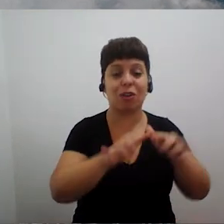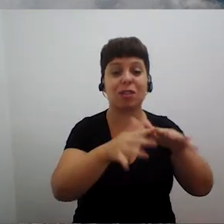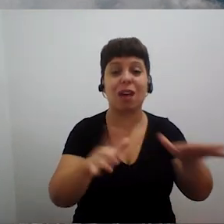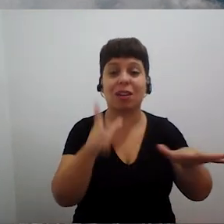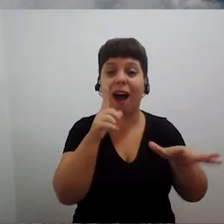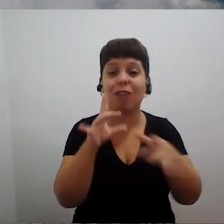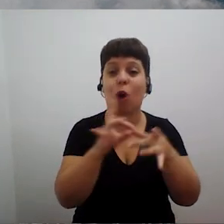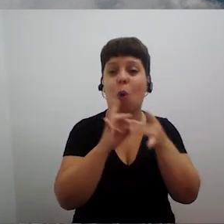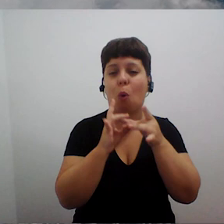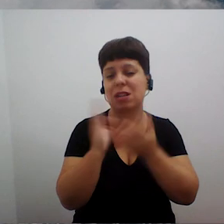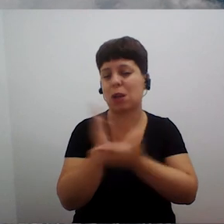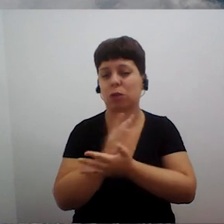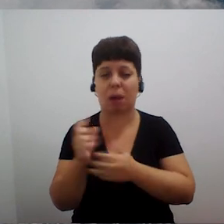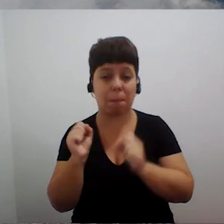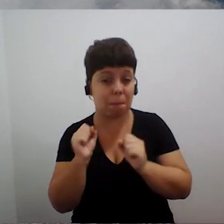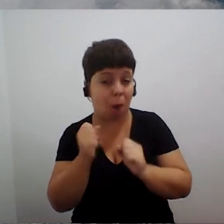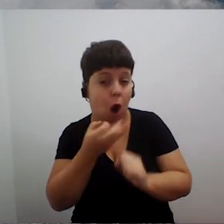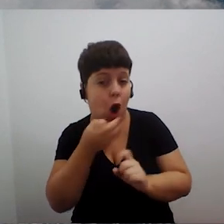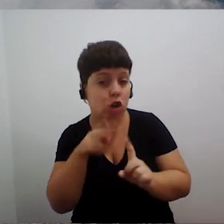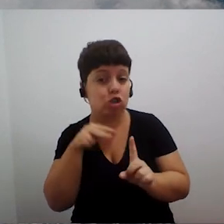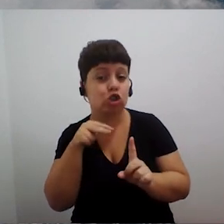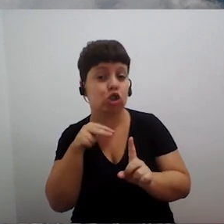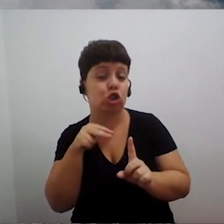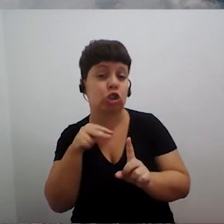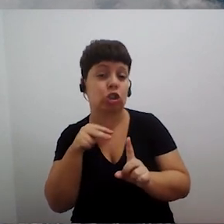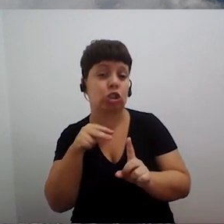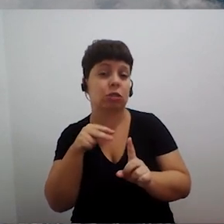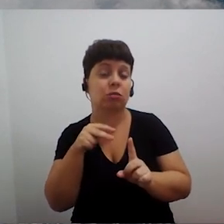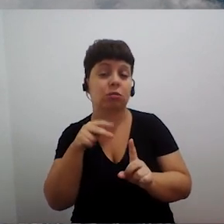a senhora pode trazer uma visão de esperança